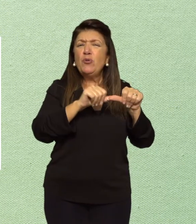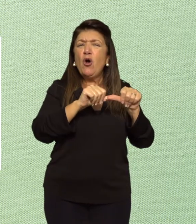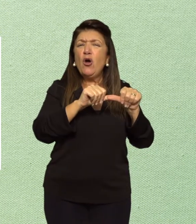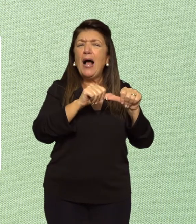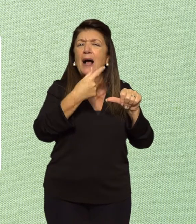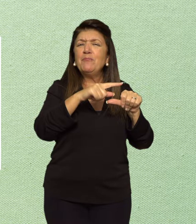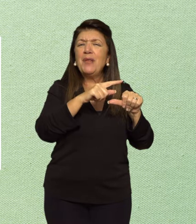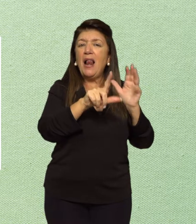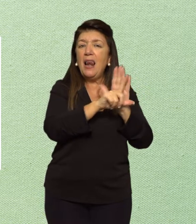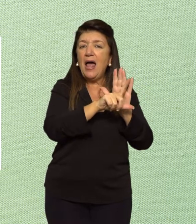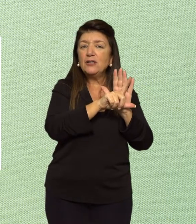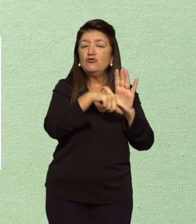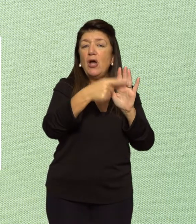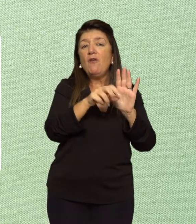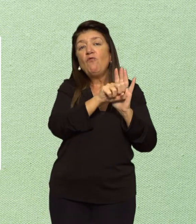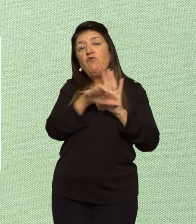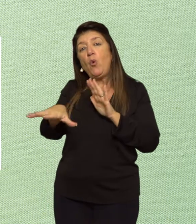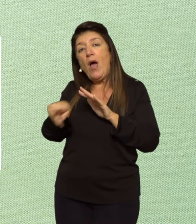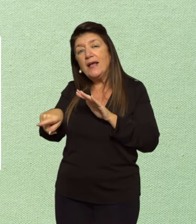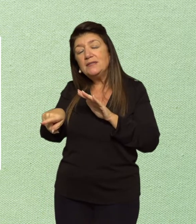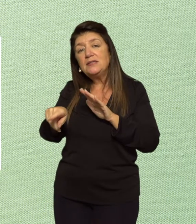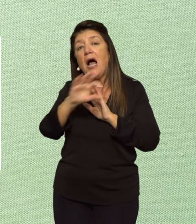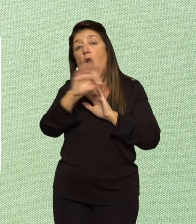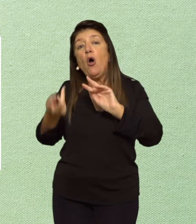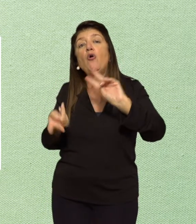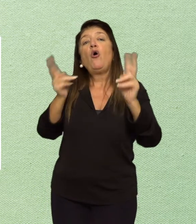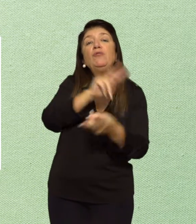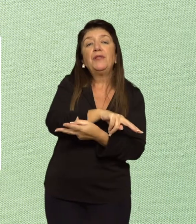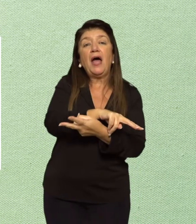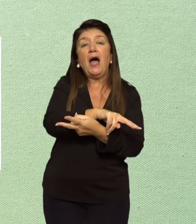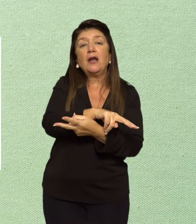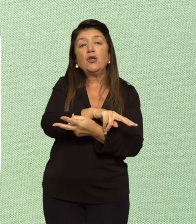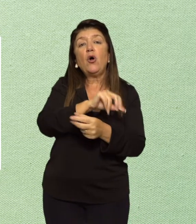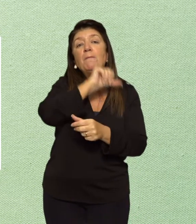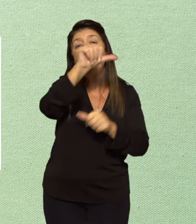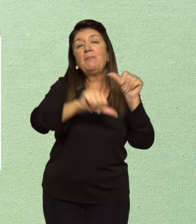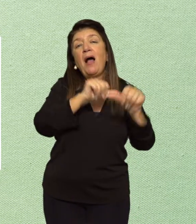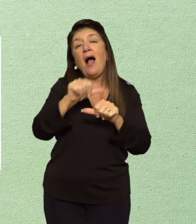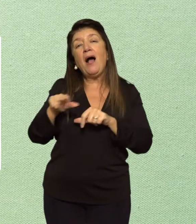po': chi è nato prima, l'uovo o la gallina? - E' un po' così, è quasi impossibile rispondere, uguale come tra l'uovo e la